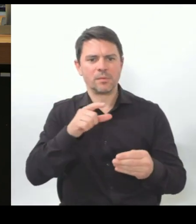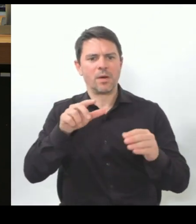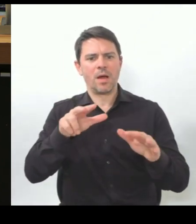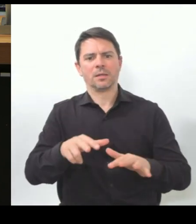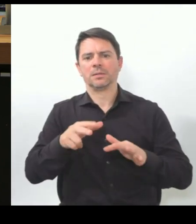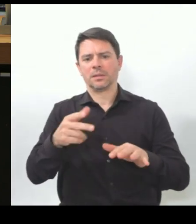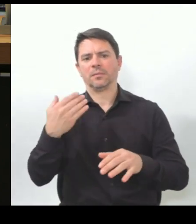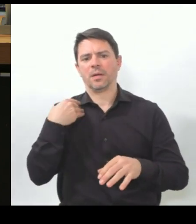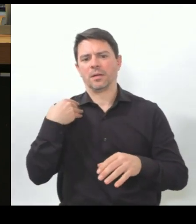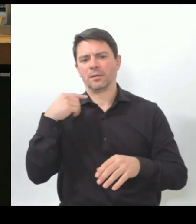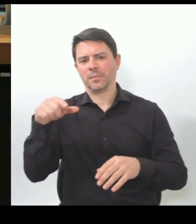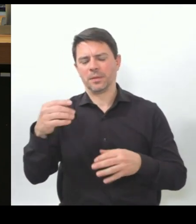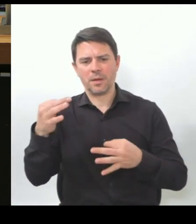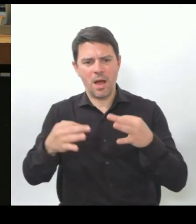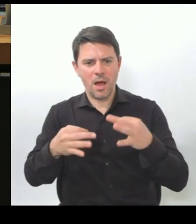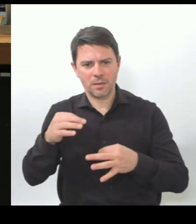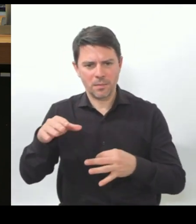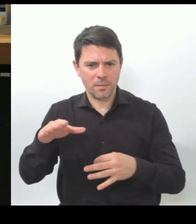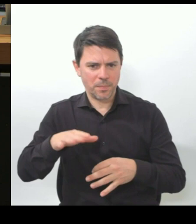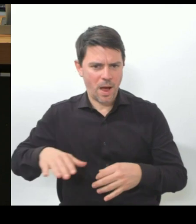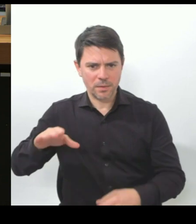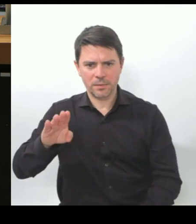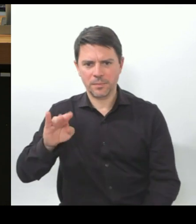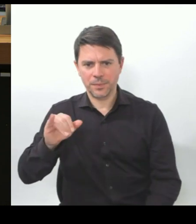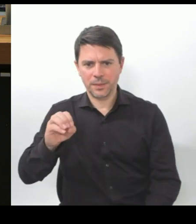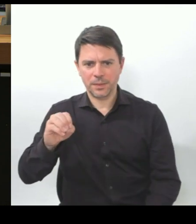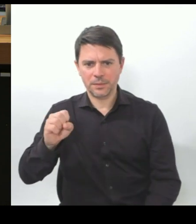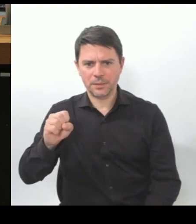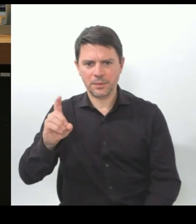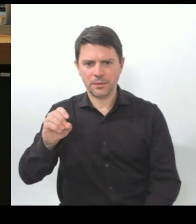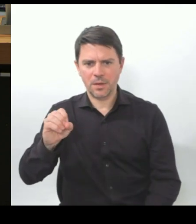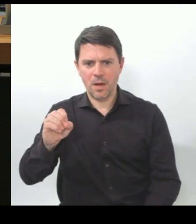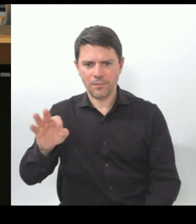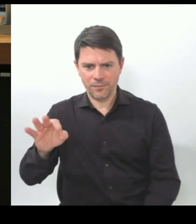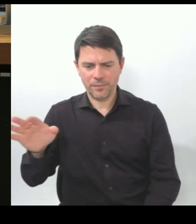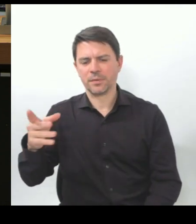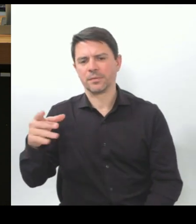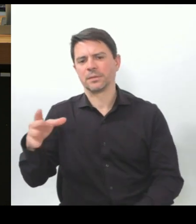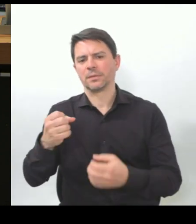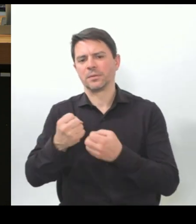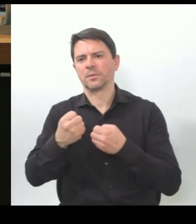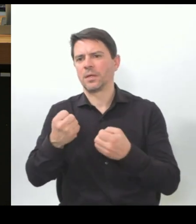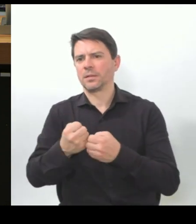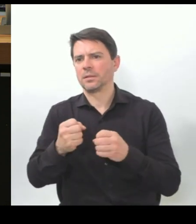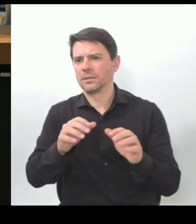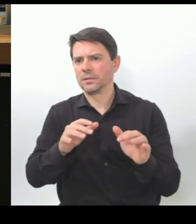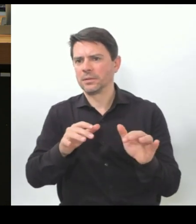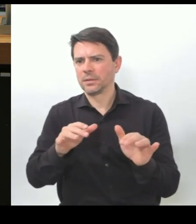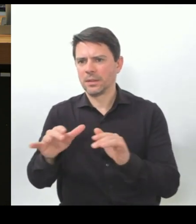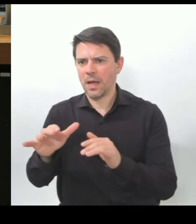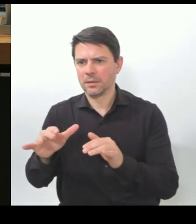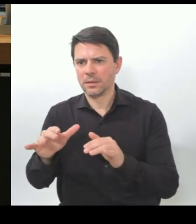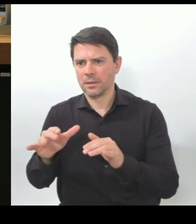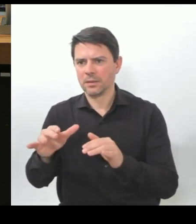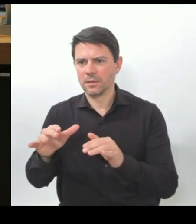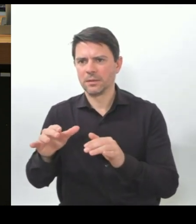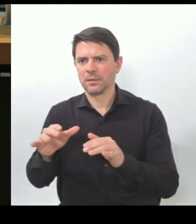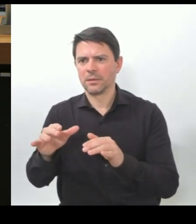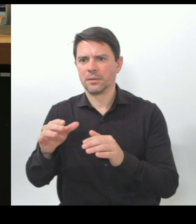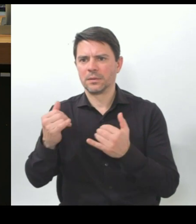Anerkennung dieses gefundenen Kompromisses der verschränkten Variante Also binden die binden Sie den Leuten